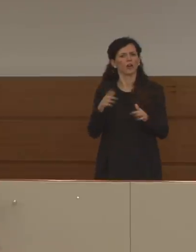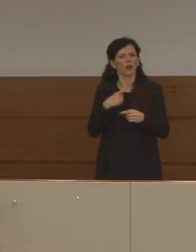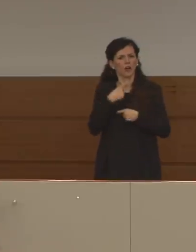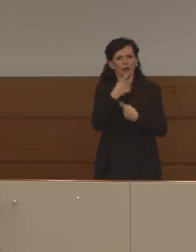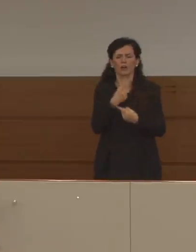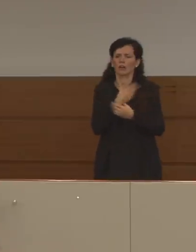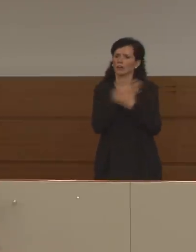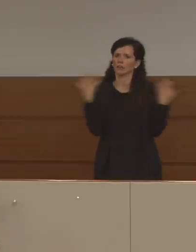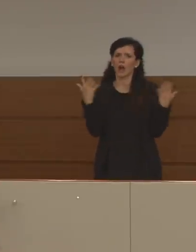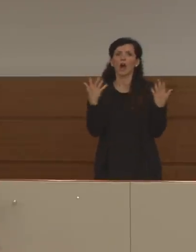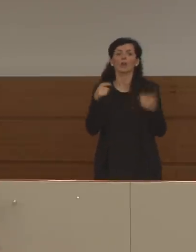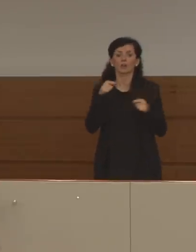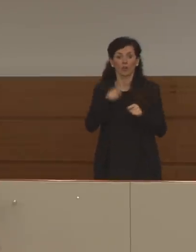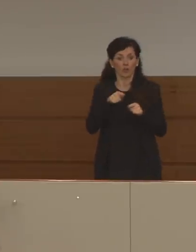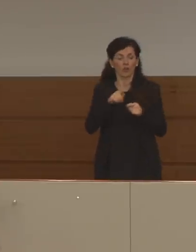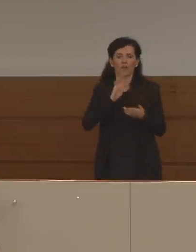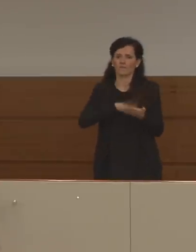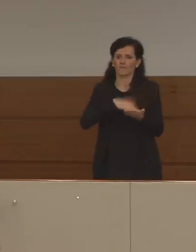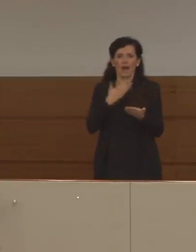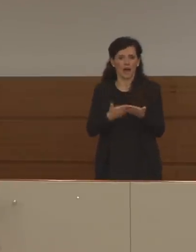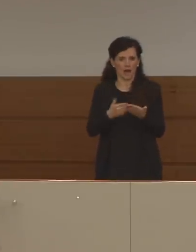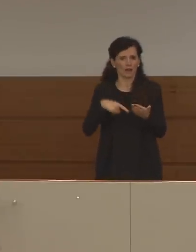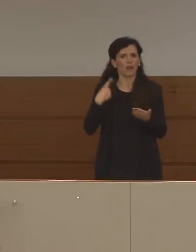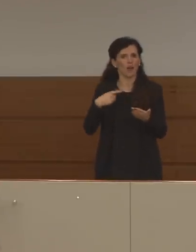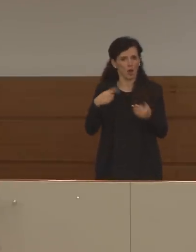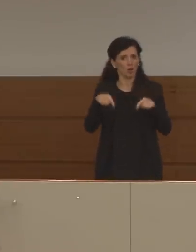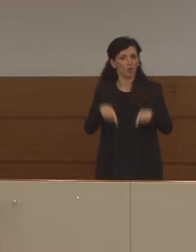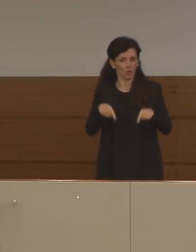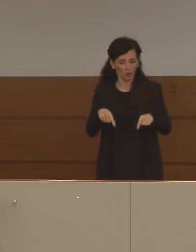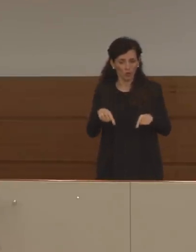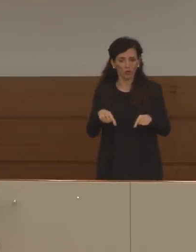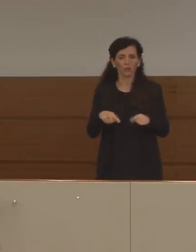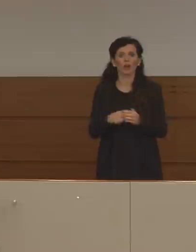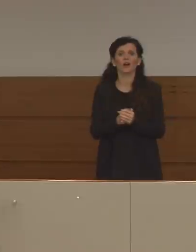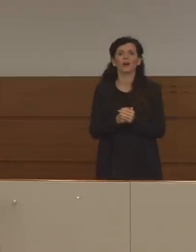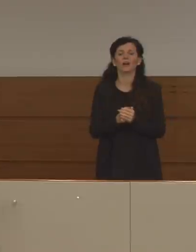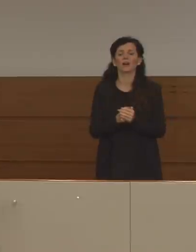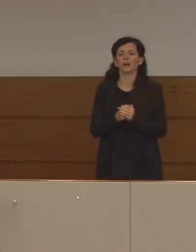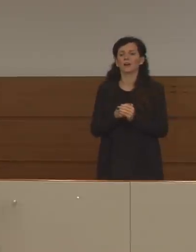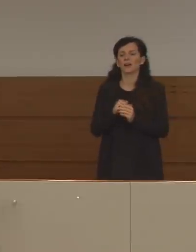pienamente valide, la possibilità da parte dei governatori di adottare misure